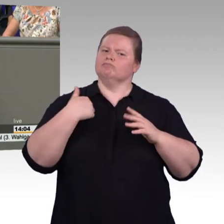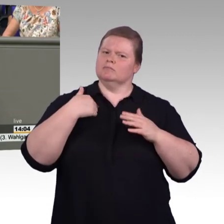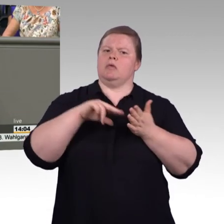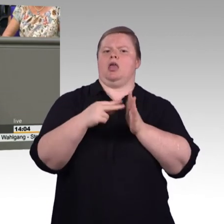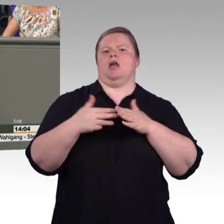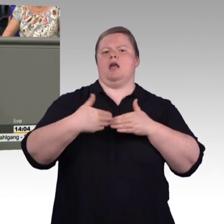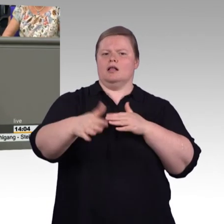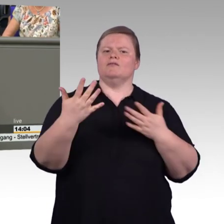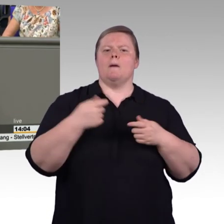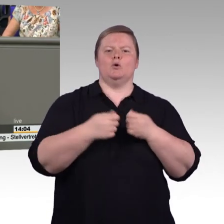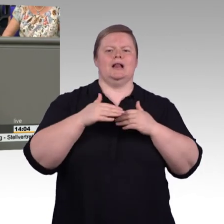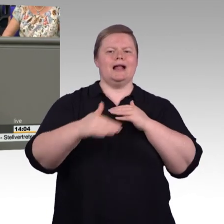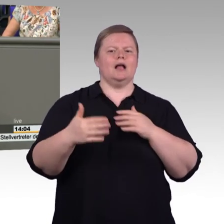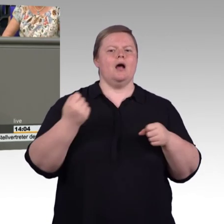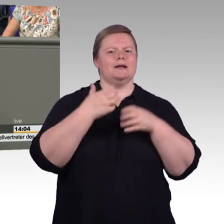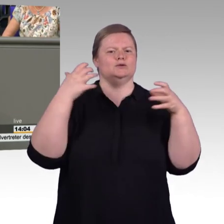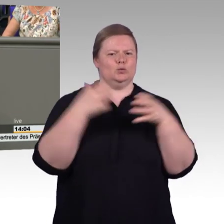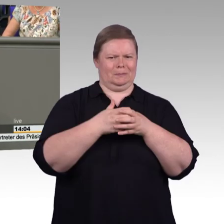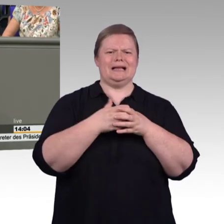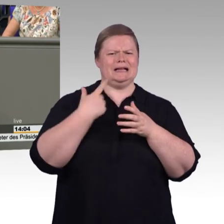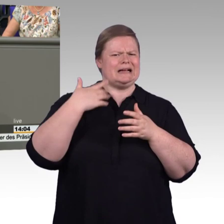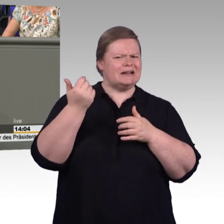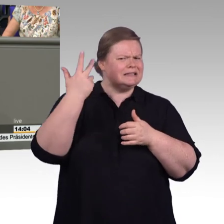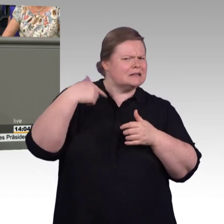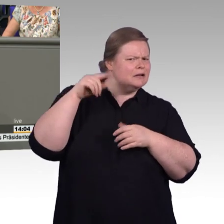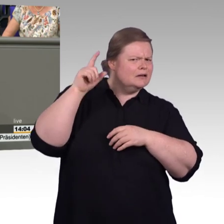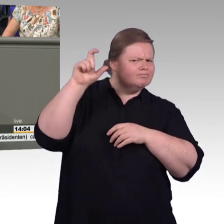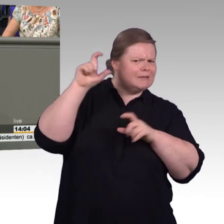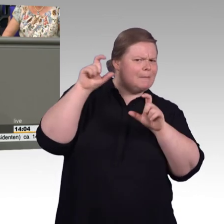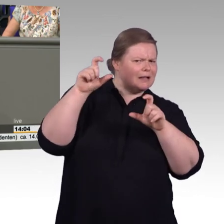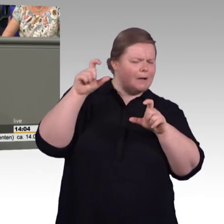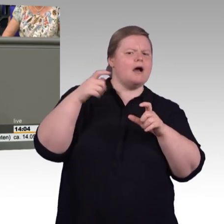denn manchmal ist etwas gut gemeint, aber am Ende dann nicht gut gemacht. Eins kann ich aber heute schon sagen: